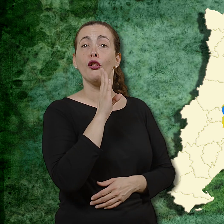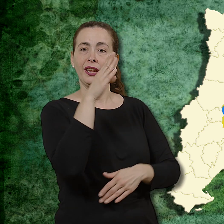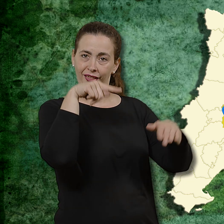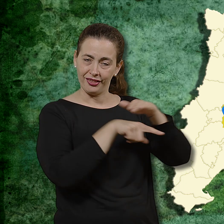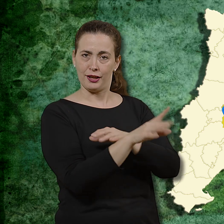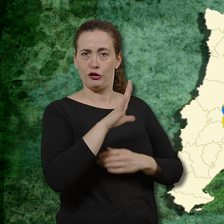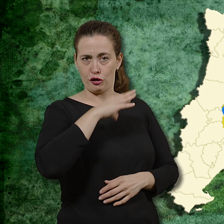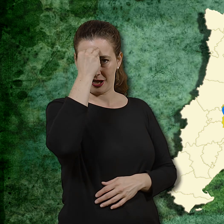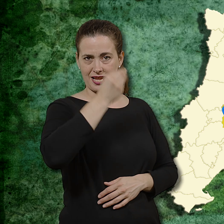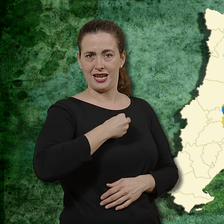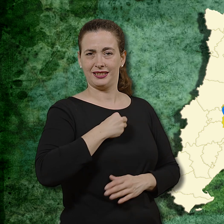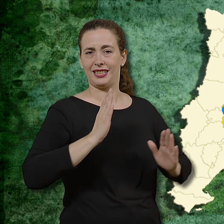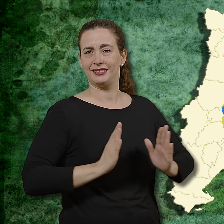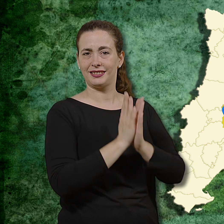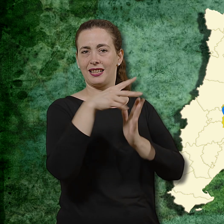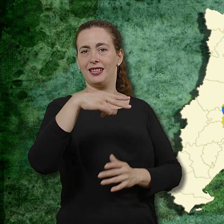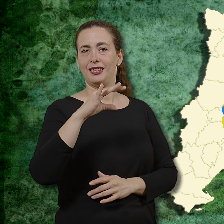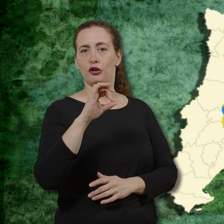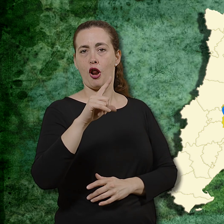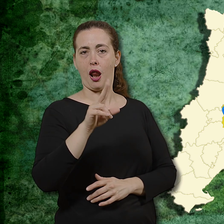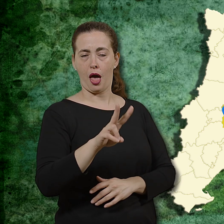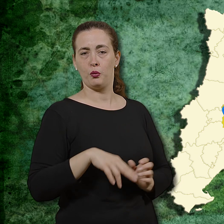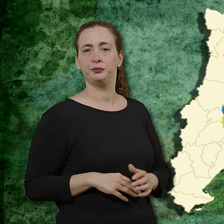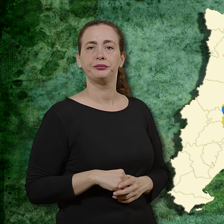a l'interior de l'església de Sant Nicolau.